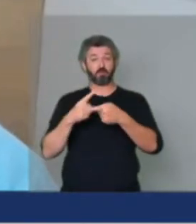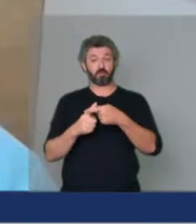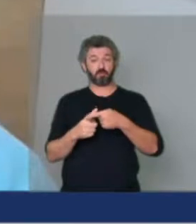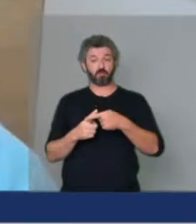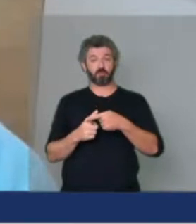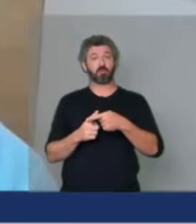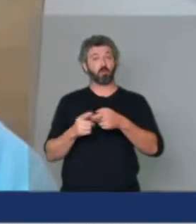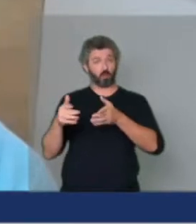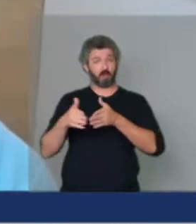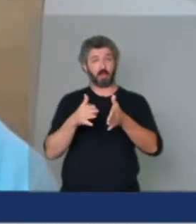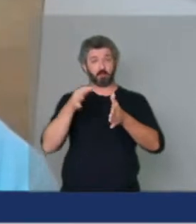CERTO. AJUDA A CORRIGIR PELO MENOS EM PARTE AS DISTORÇÕES